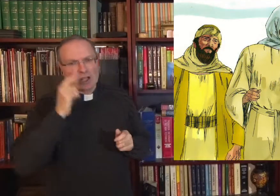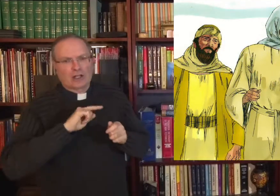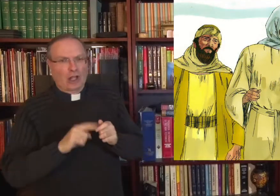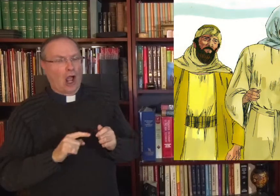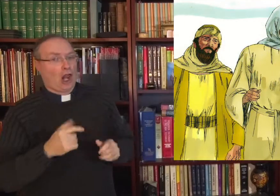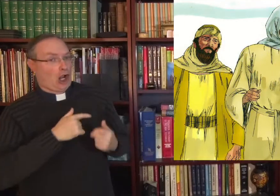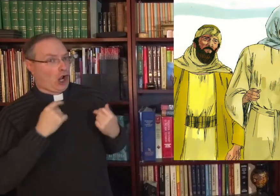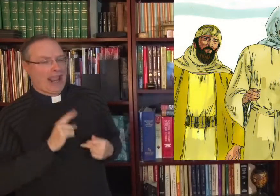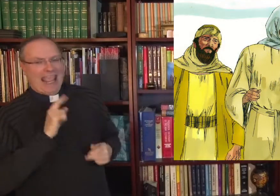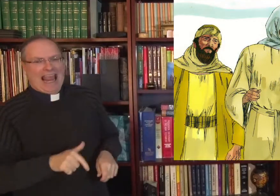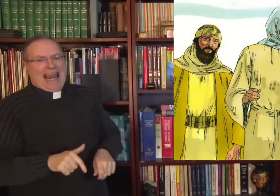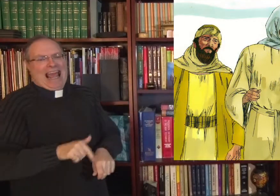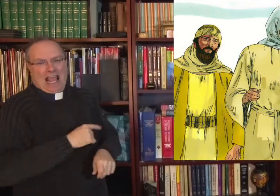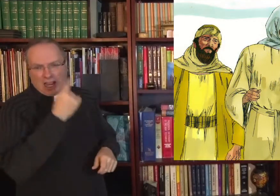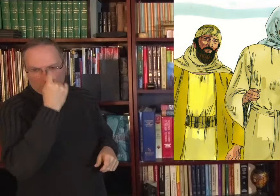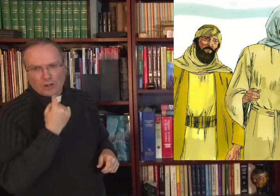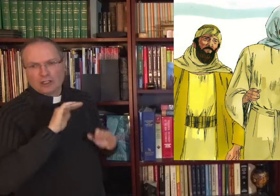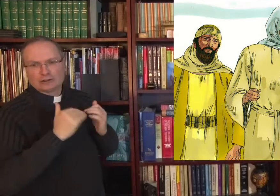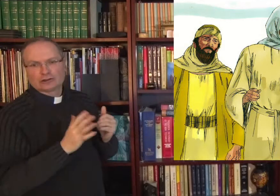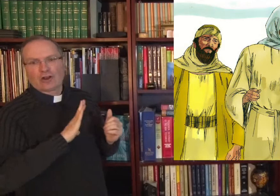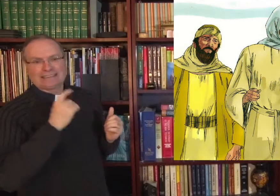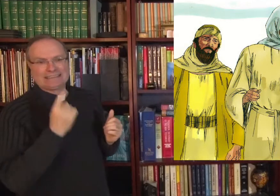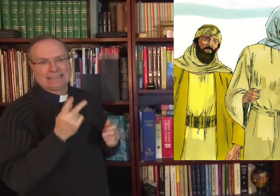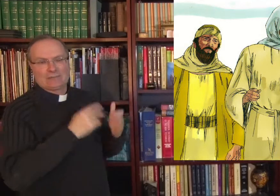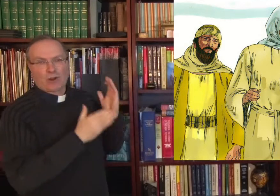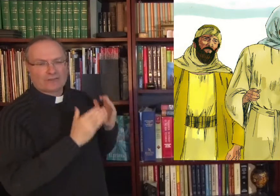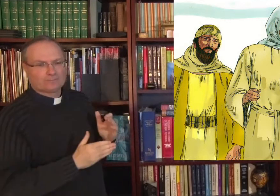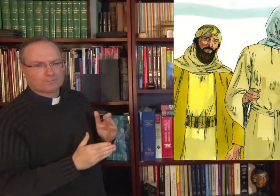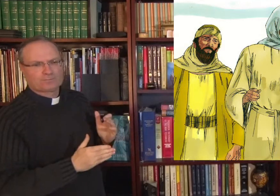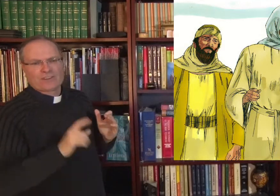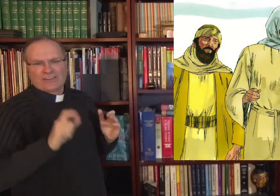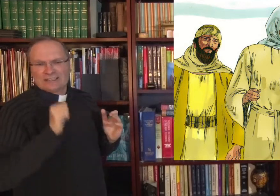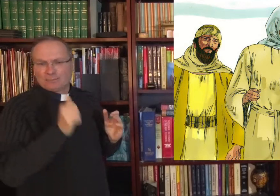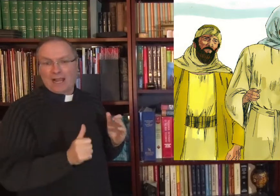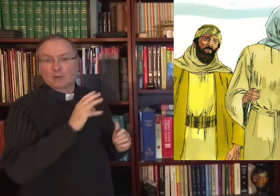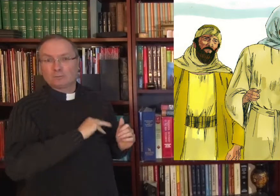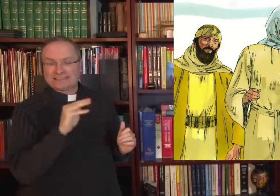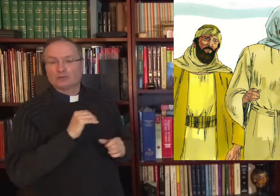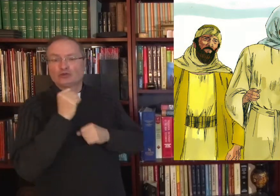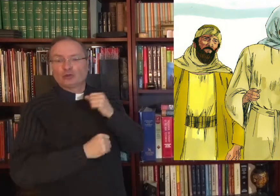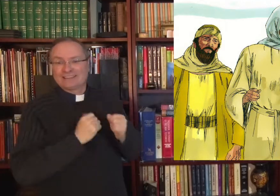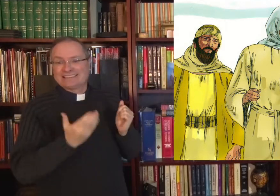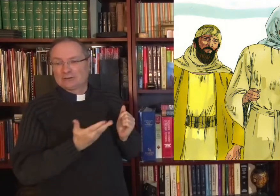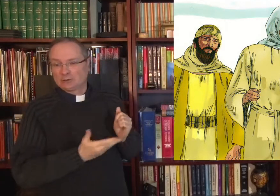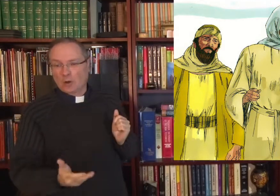dont le cœur est lent à croire tout ce qu’ont dit les prophètes! Ne fallait-il pas que le Messie souffre ces choses